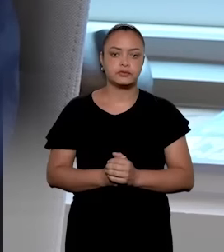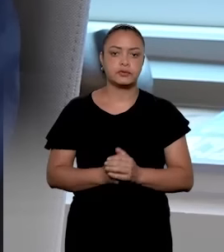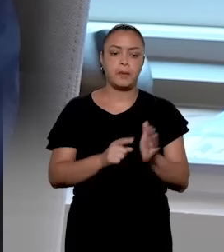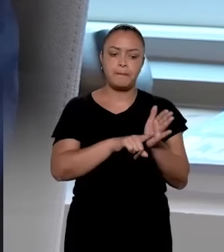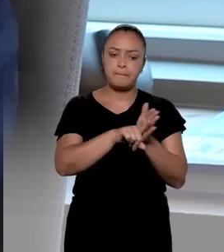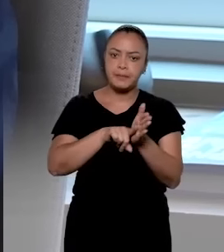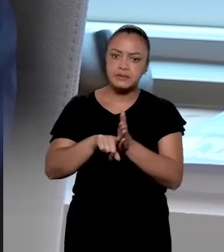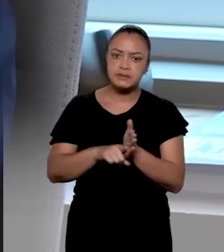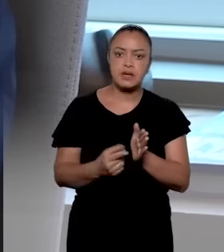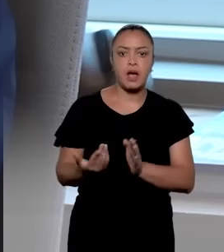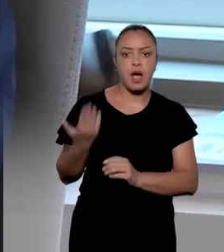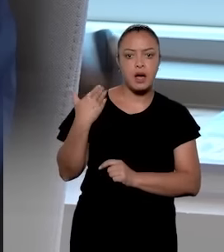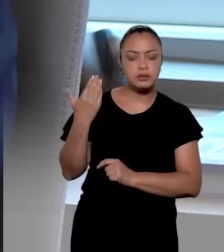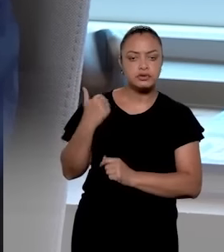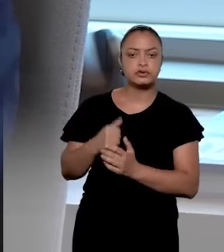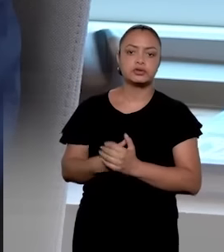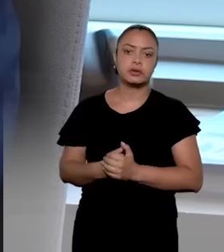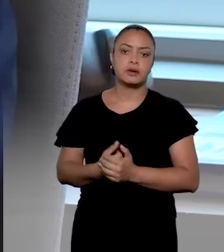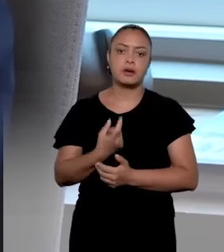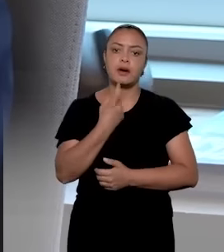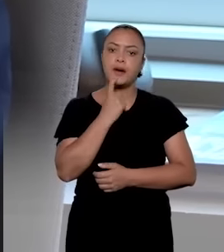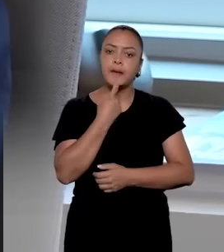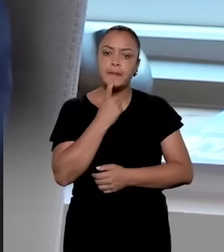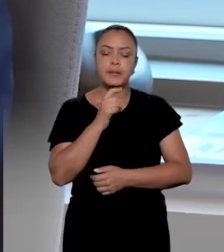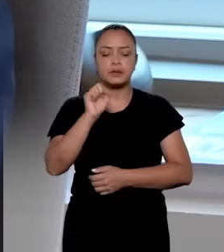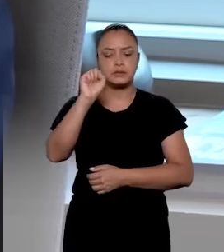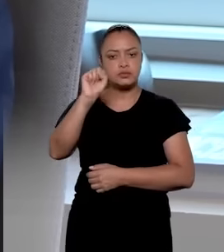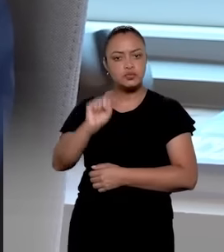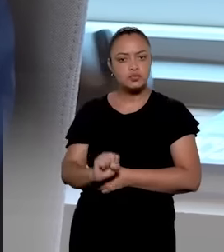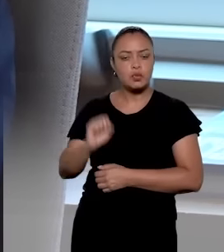antigos como Agronômico de Campinas, Biológico de São Paulo, órgãos do Rio Grande do Sul, Paraná,